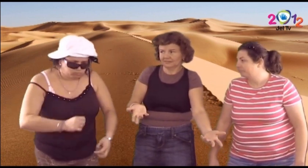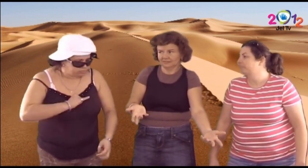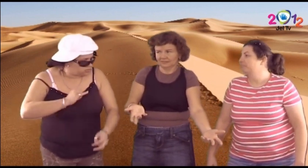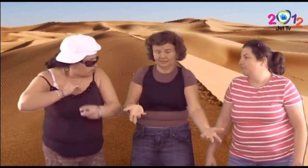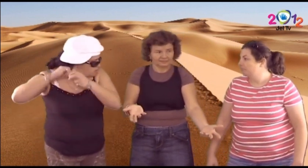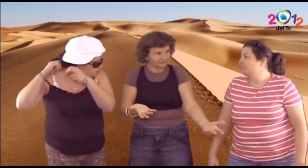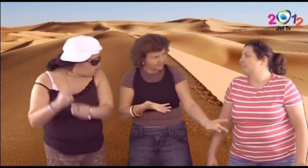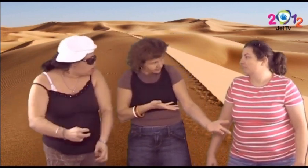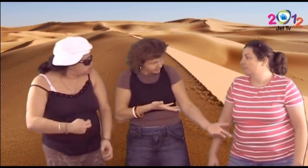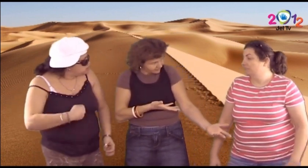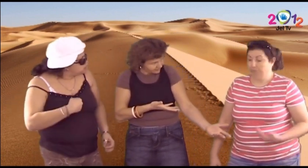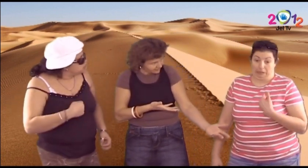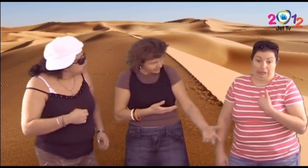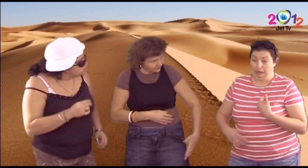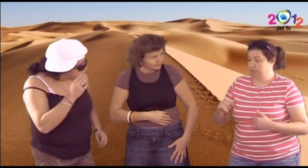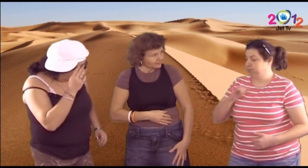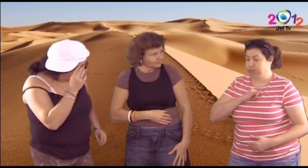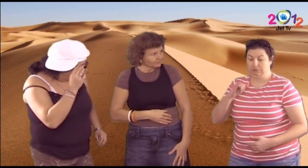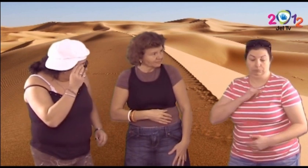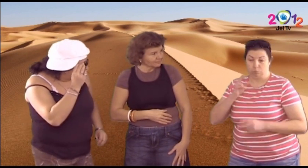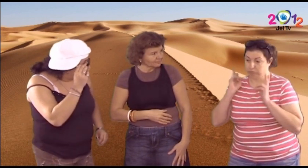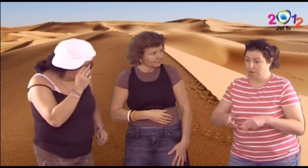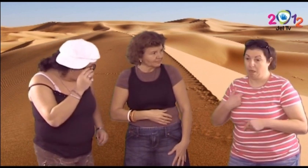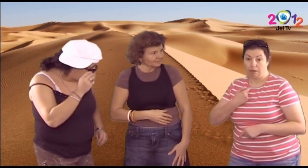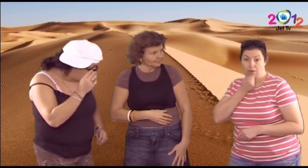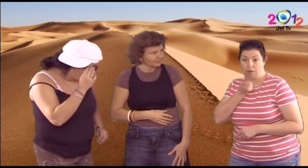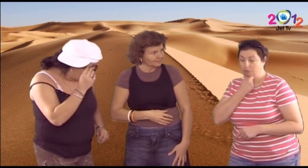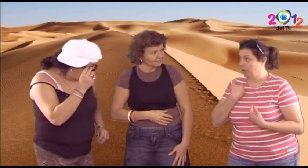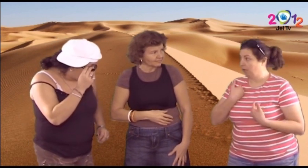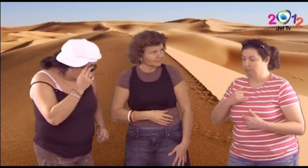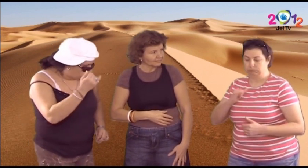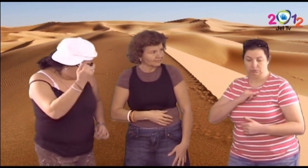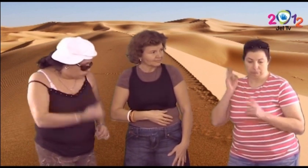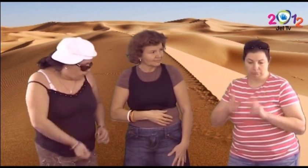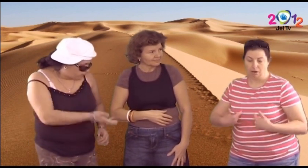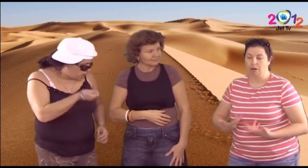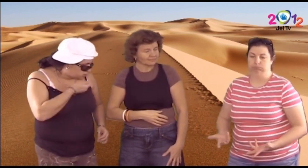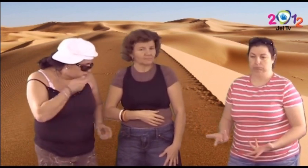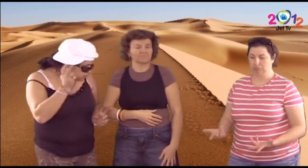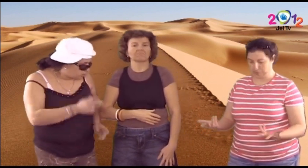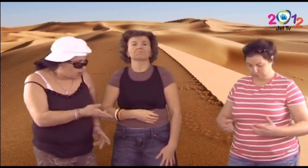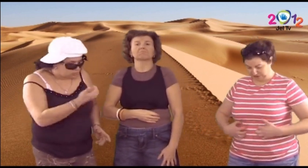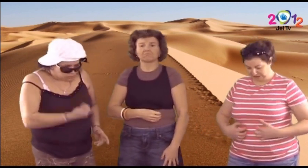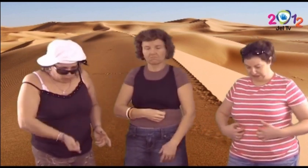És te? - Kaját kell hoznom. Muszáj! Éhes vagyok! - Enni is kell, ez igaz. Valóban. És te?